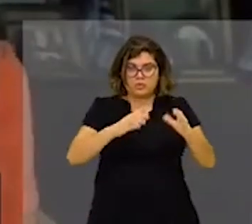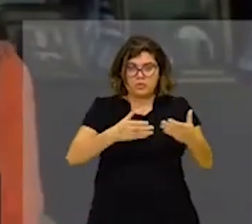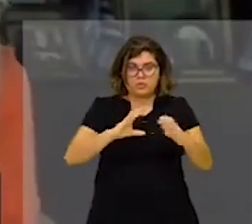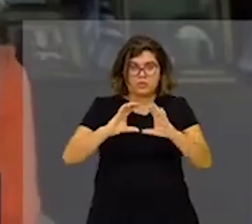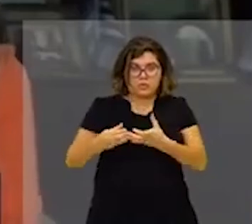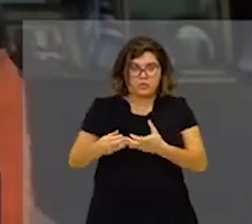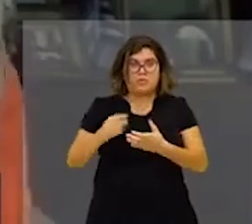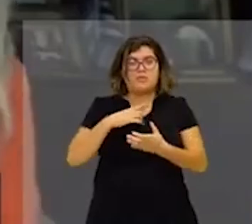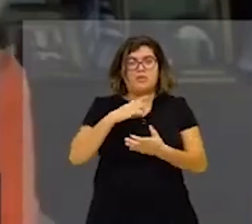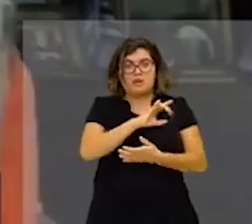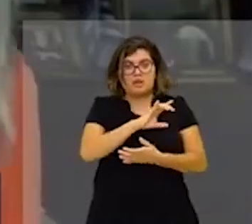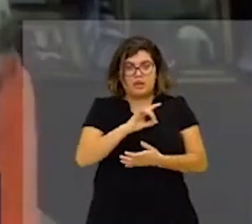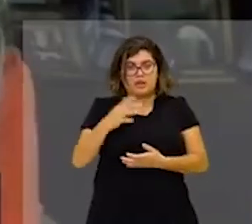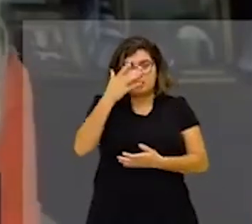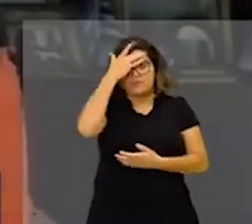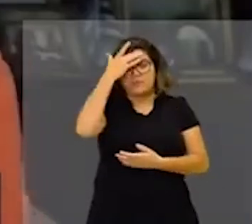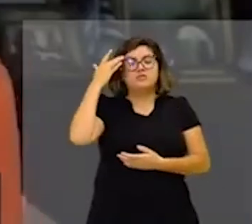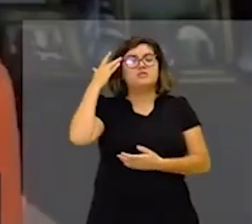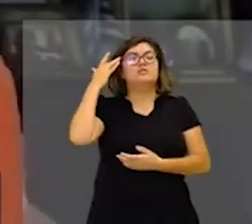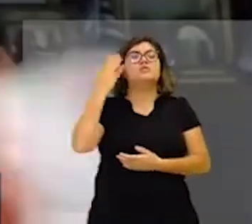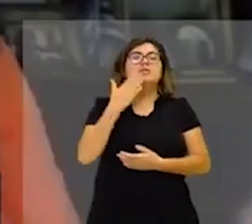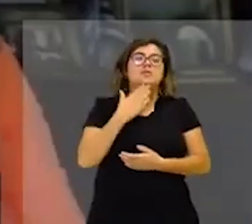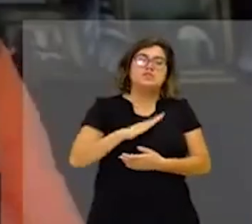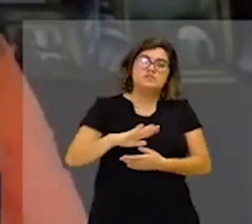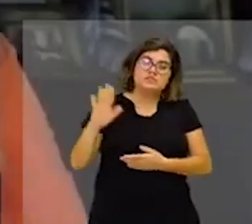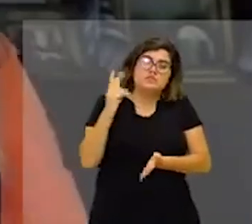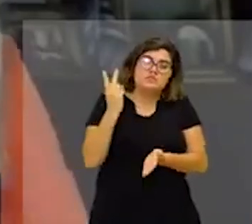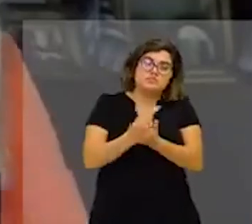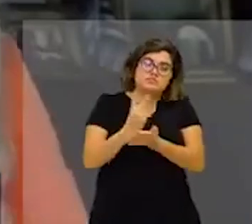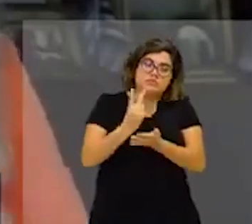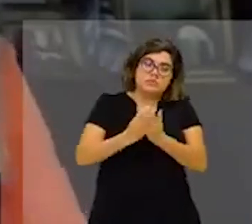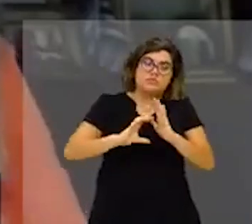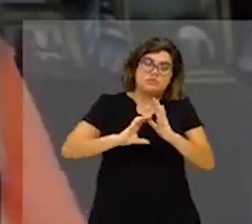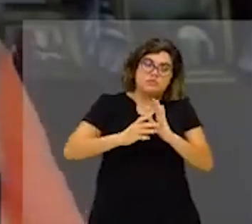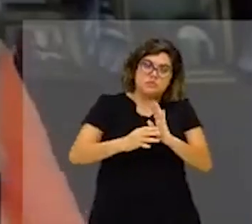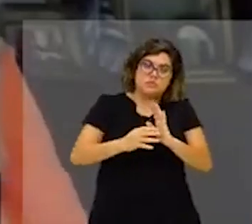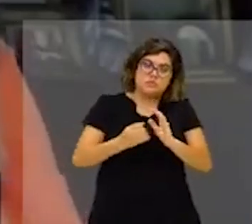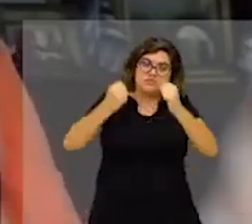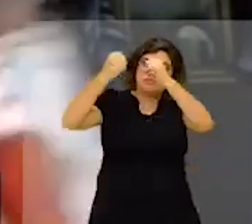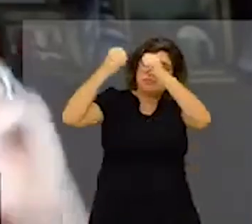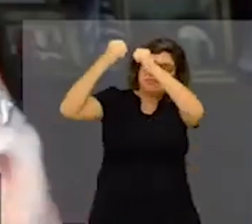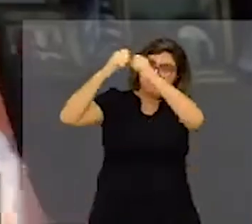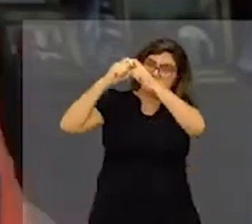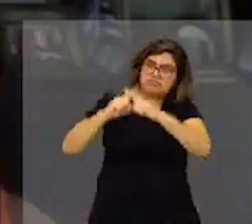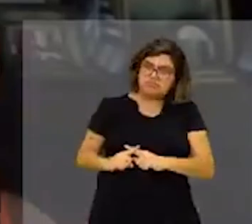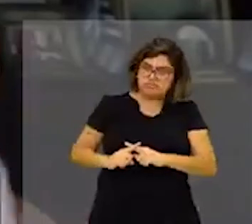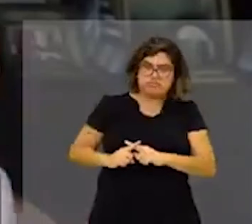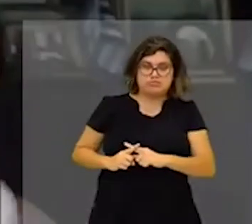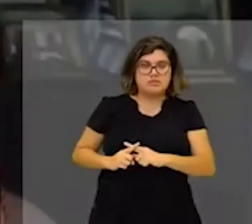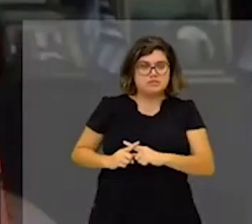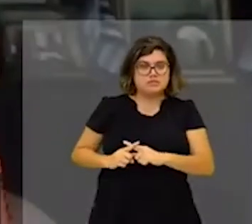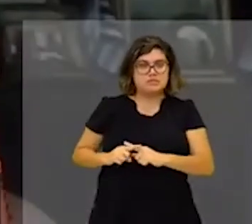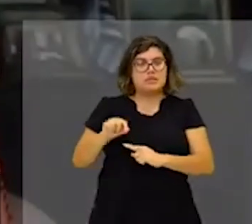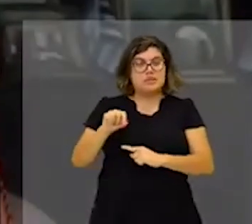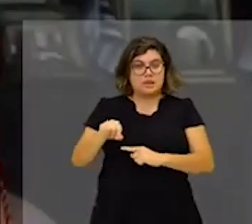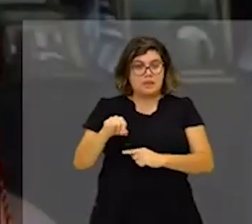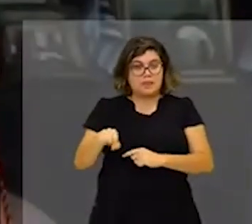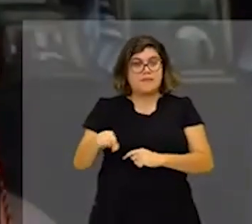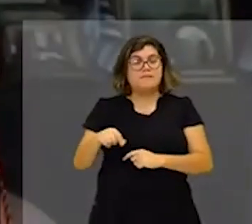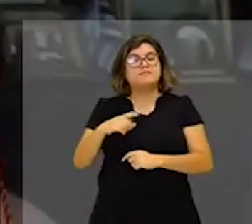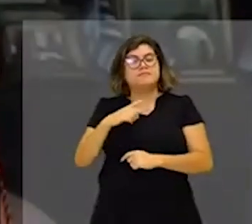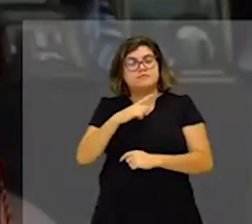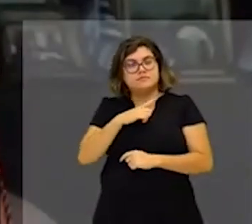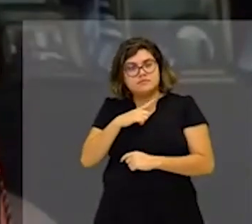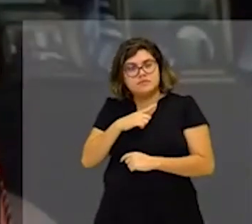e candidatas em casa ao mesmo partido disputem entre si essa peça exacerbação da personificação